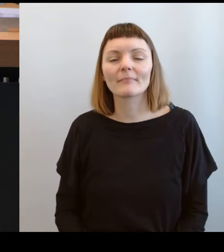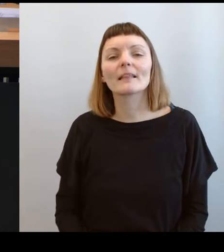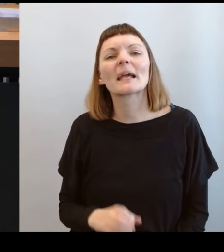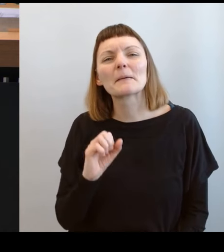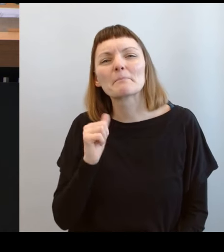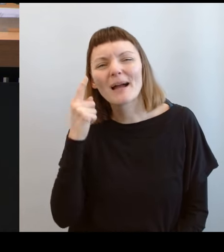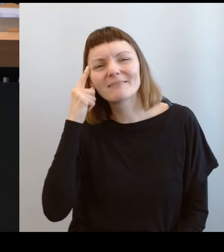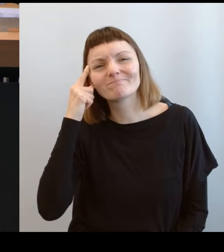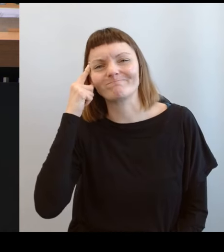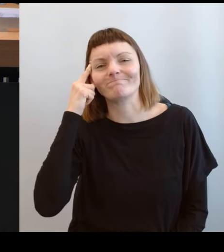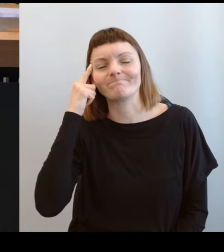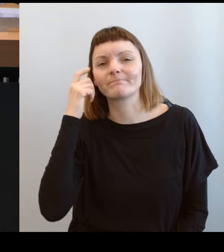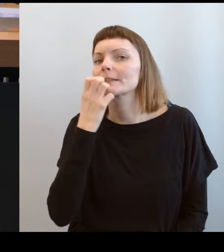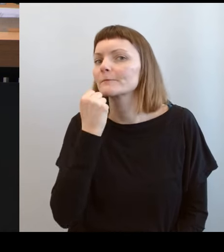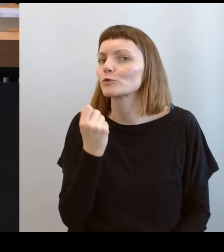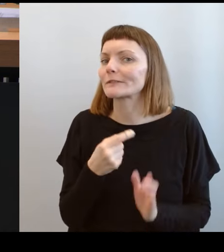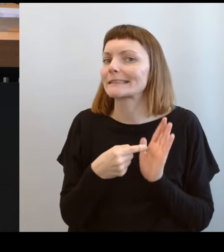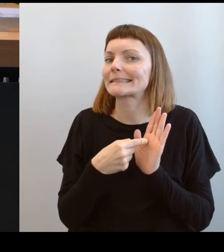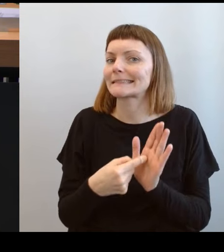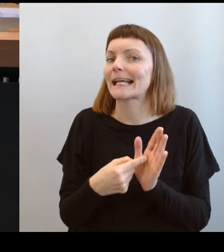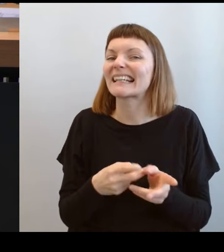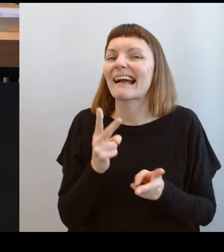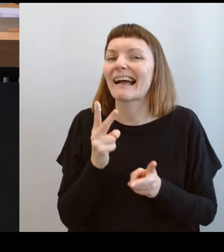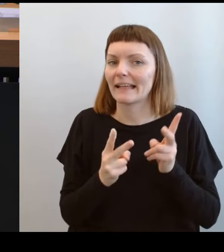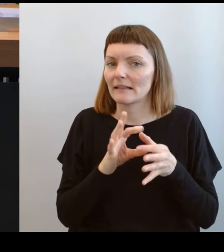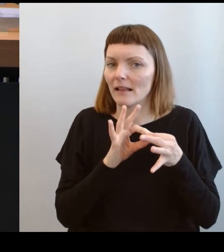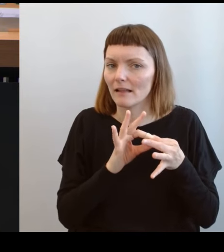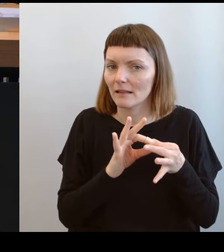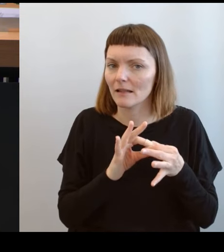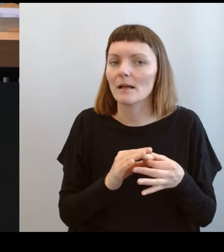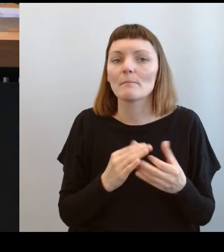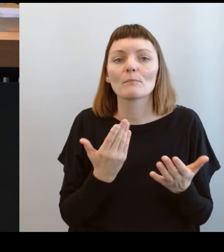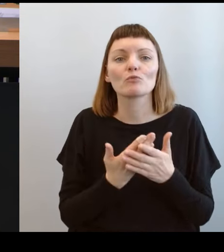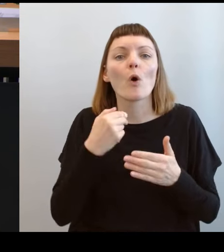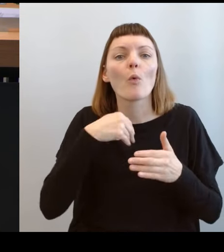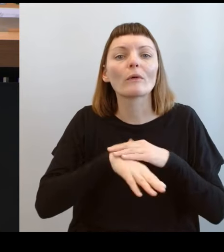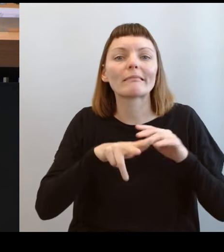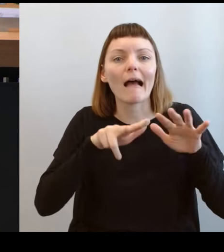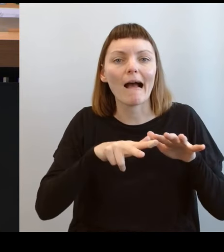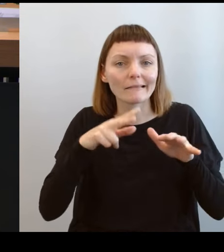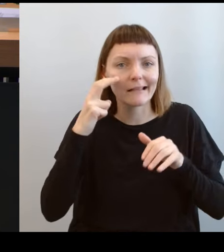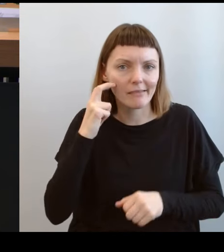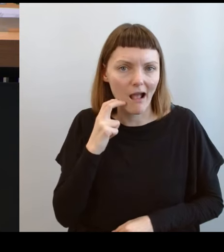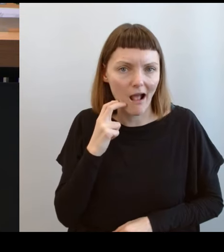Beispiel die Unterbringung von unter 18-jährigen. Da sind Betreuungsaspekte, die wir vielleicht mal besprechen müssten.